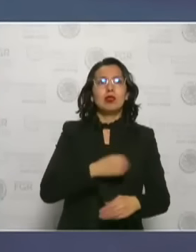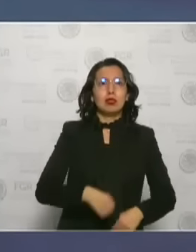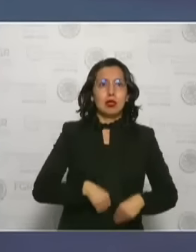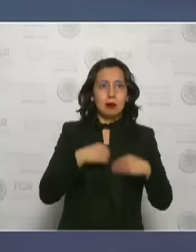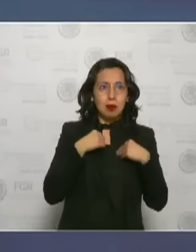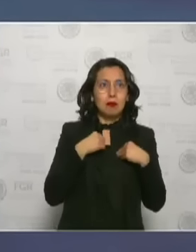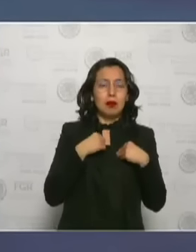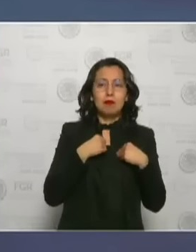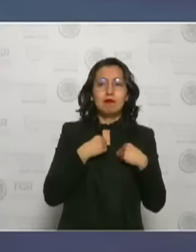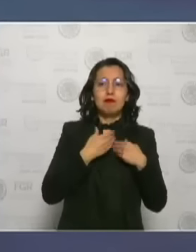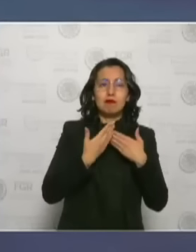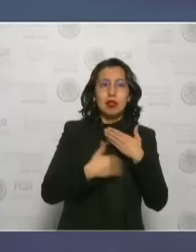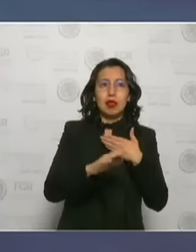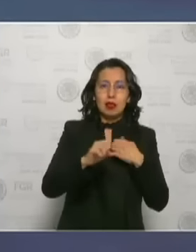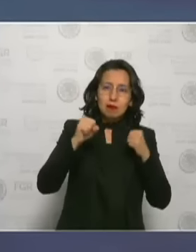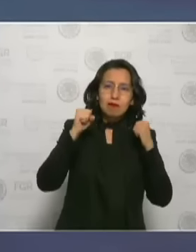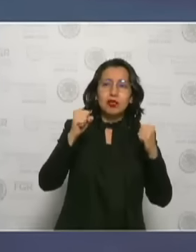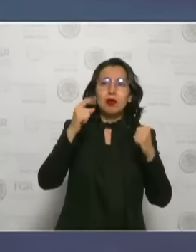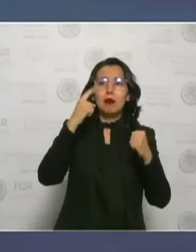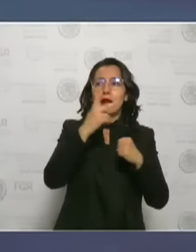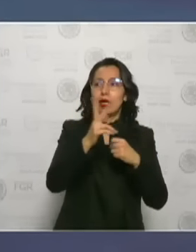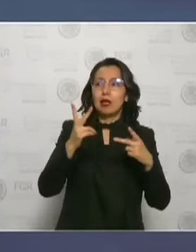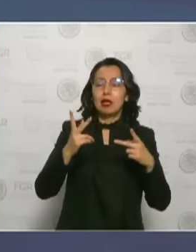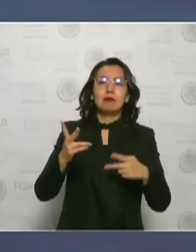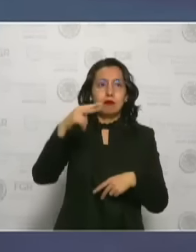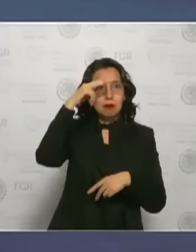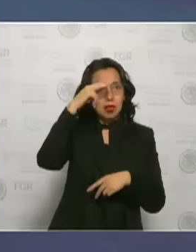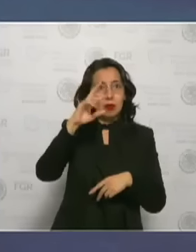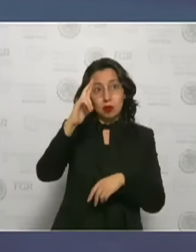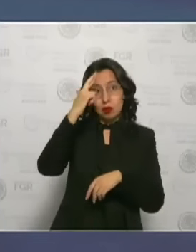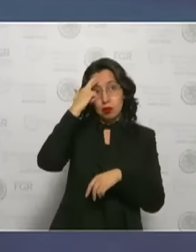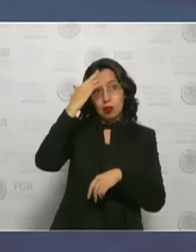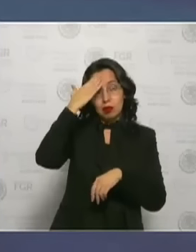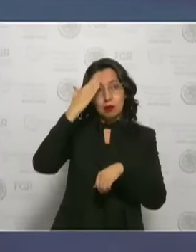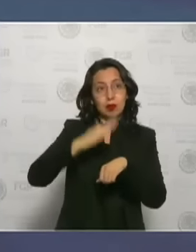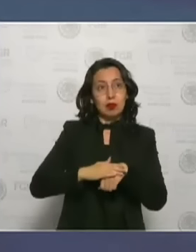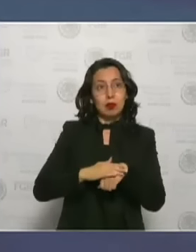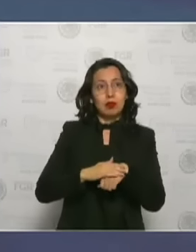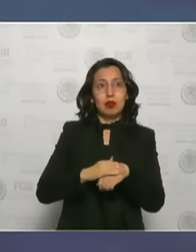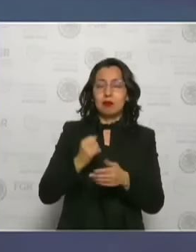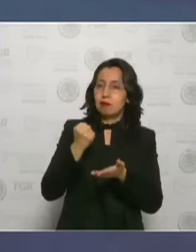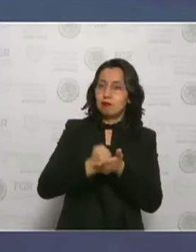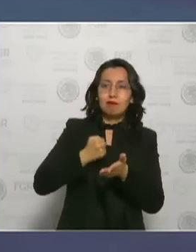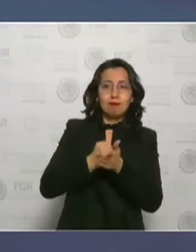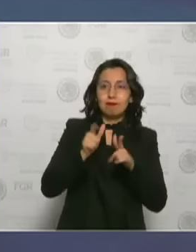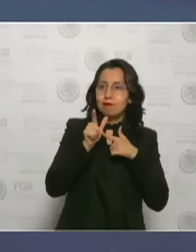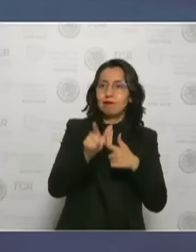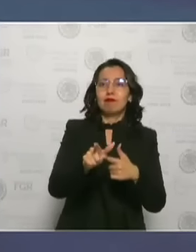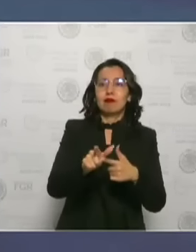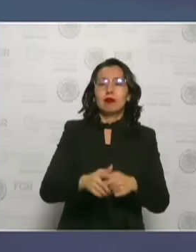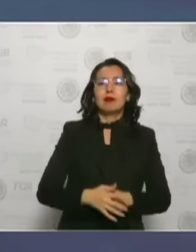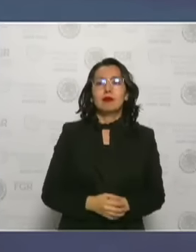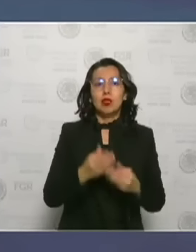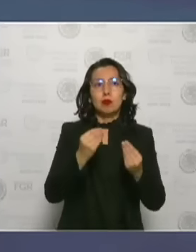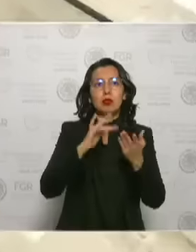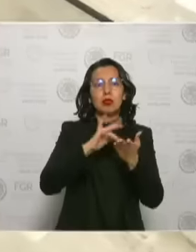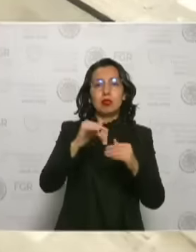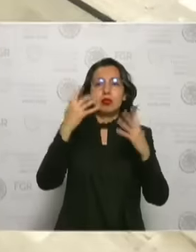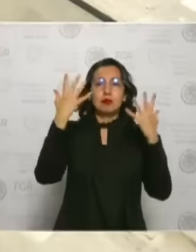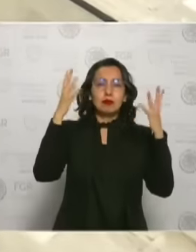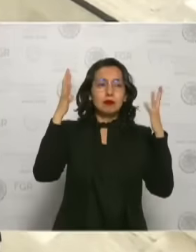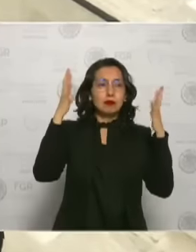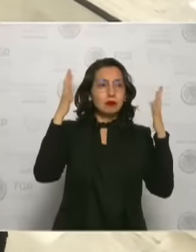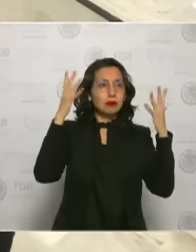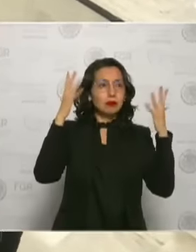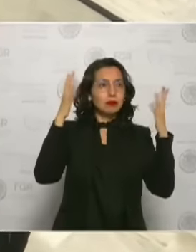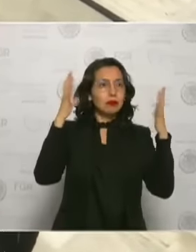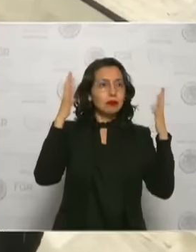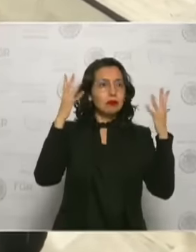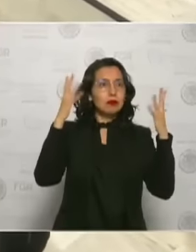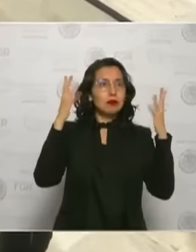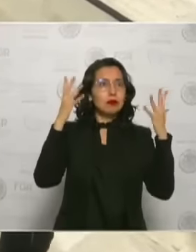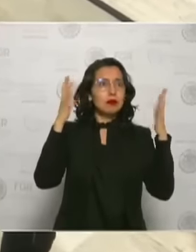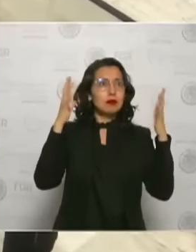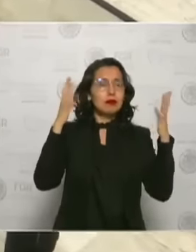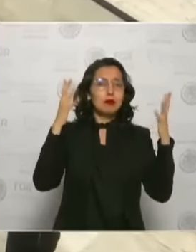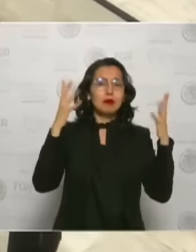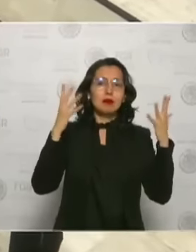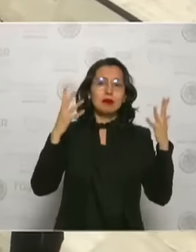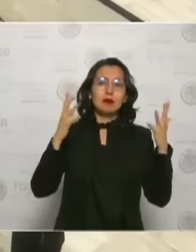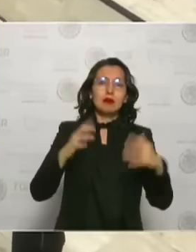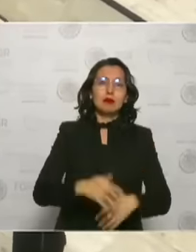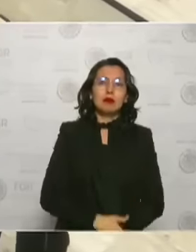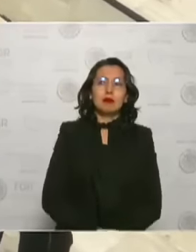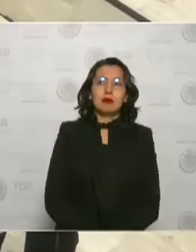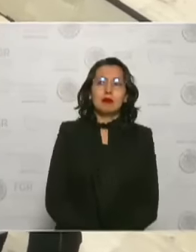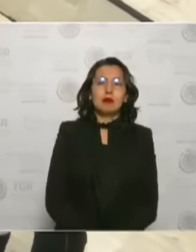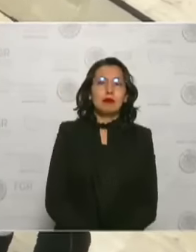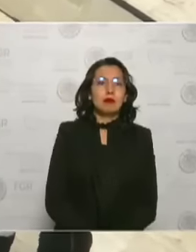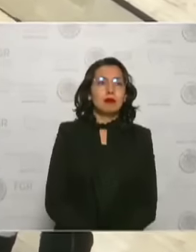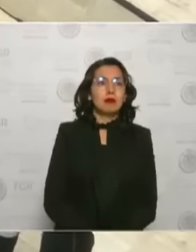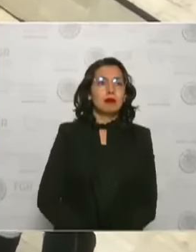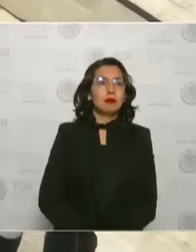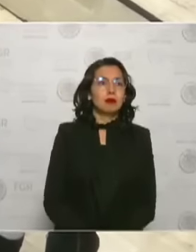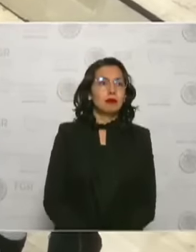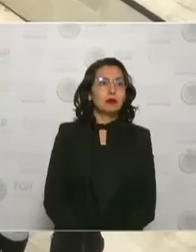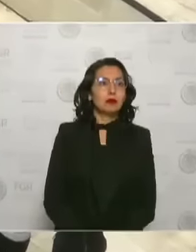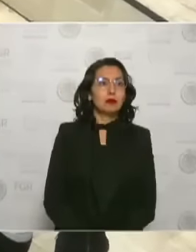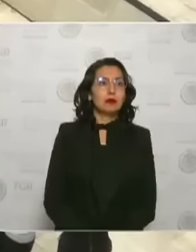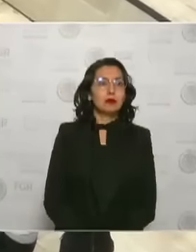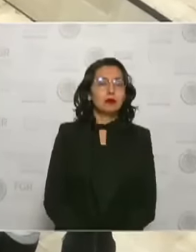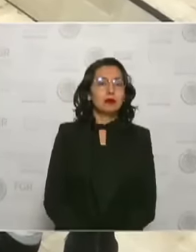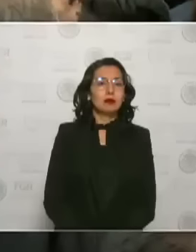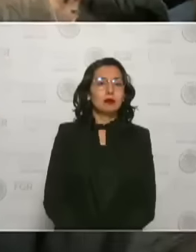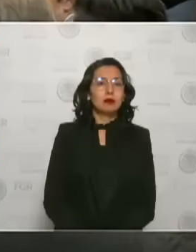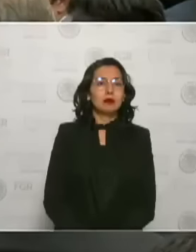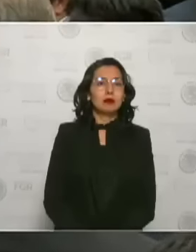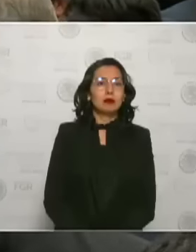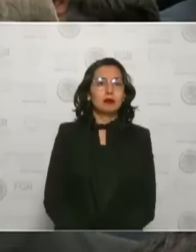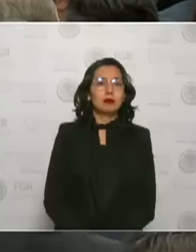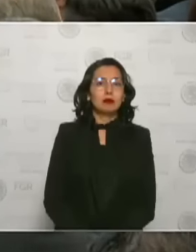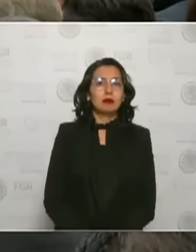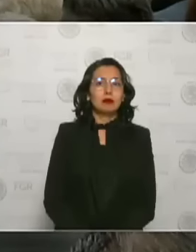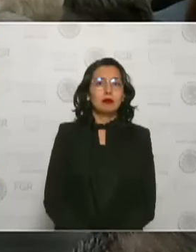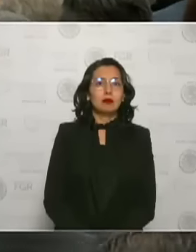la justicia para el pueblo de México, recordando a todos que la lucha siempre sigue. Muchas gracias.